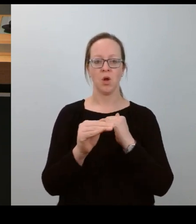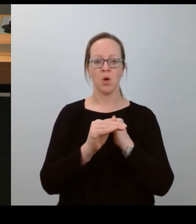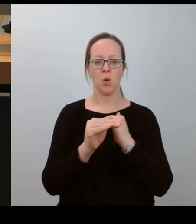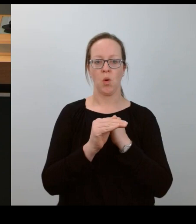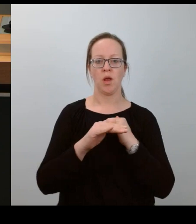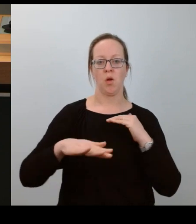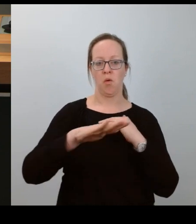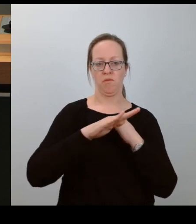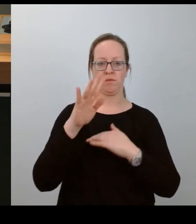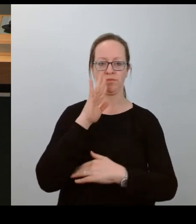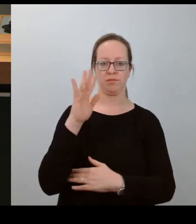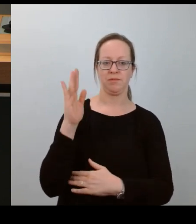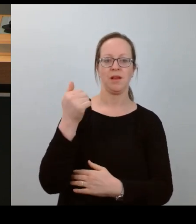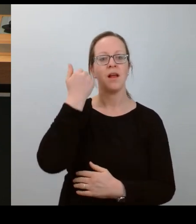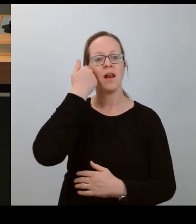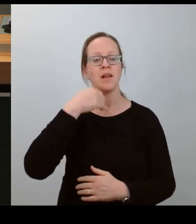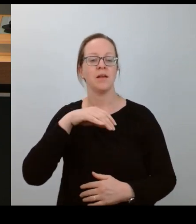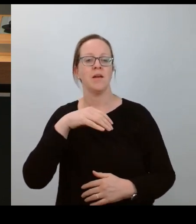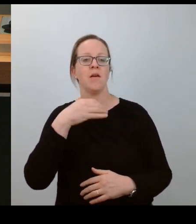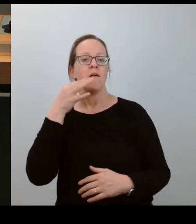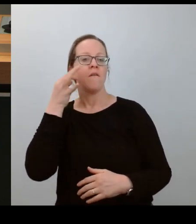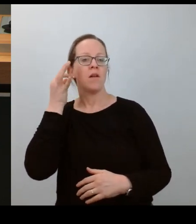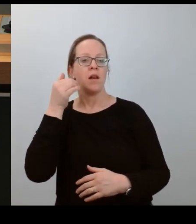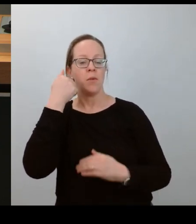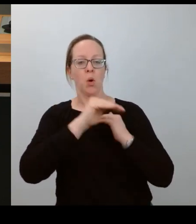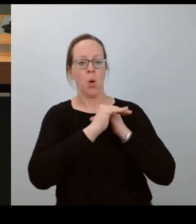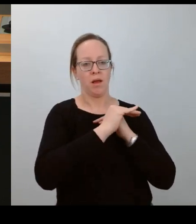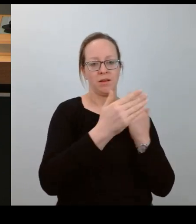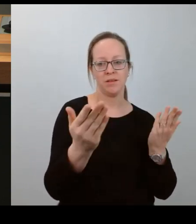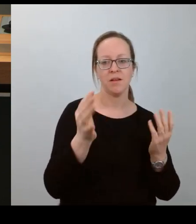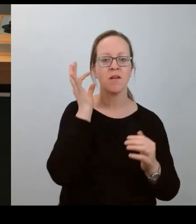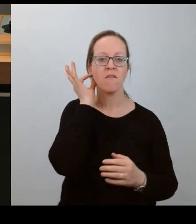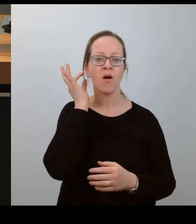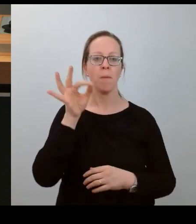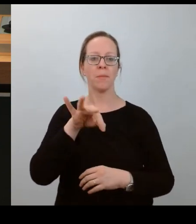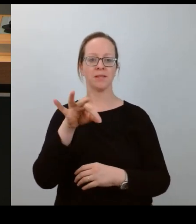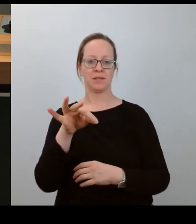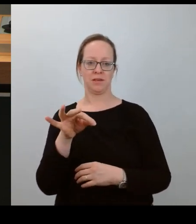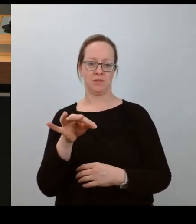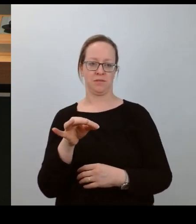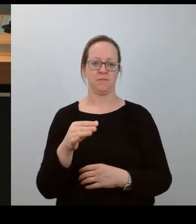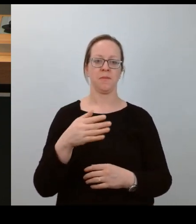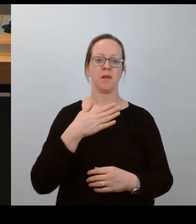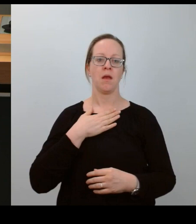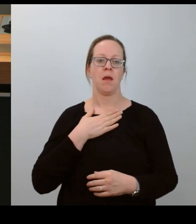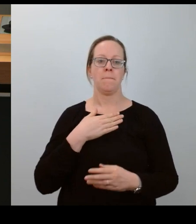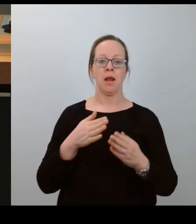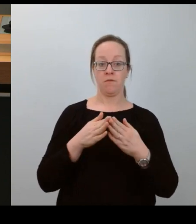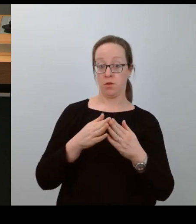Der Antrag, den die AfD-Fraktion eingereicht hat, lässt dazu aber keinen Beitrag, denn er springt viel zu kurz.